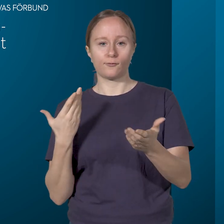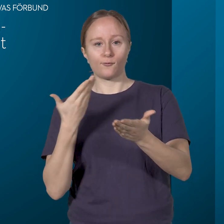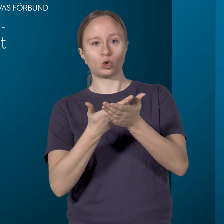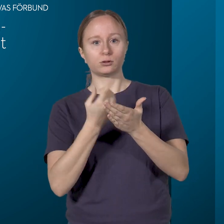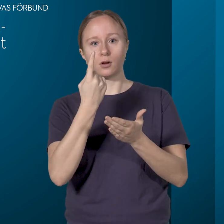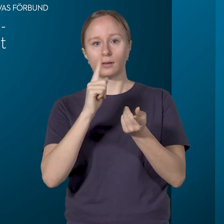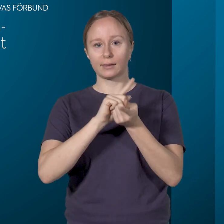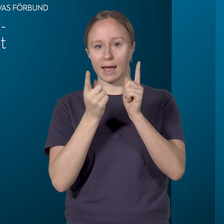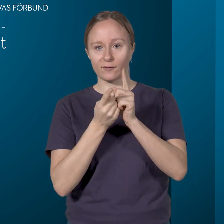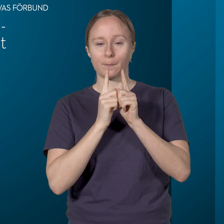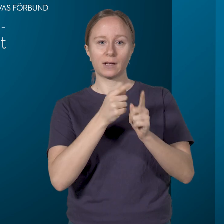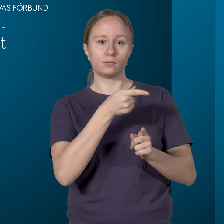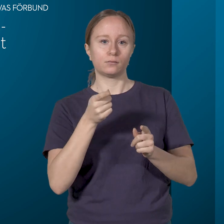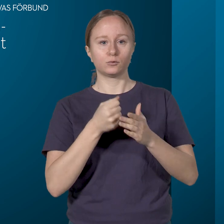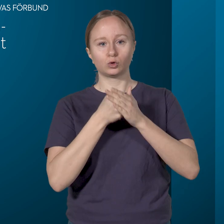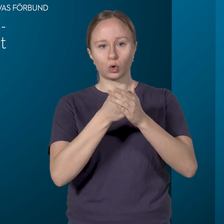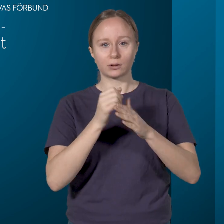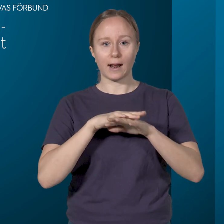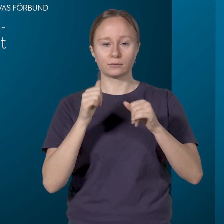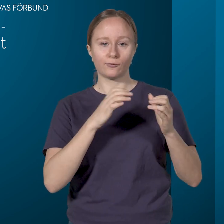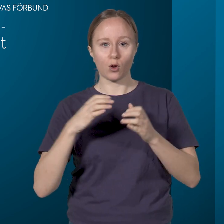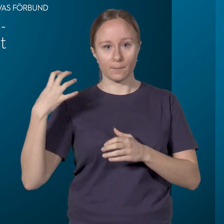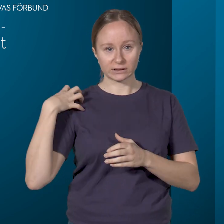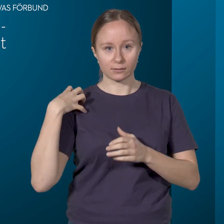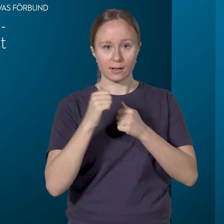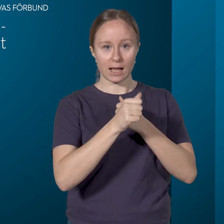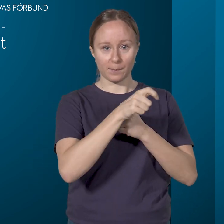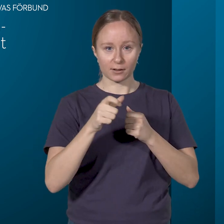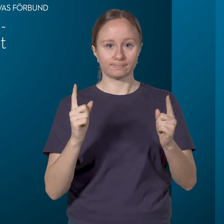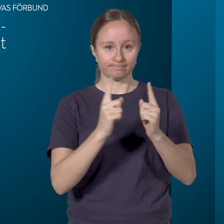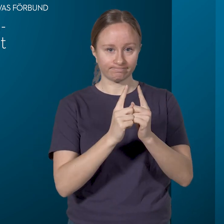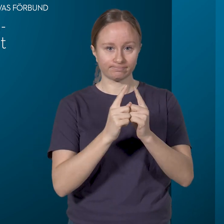en träff med representanter från social- och hälsovårdsministeriet -